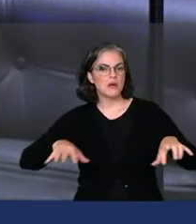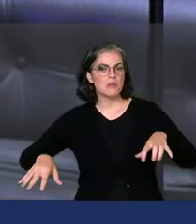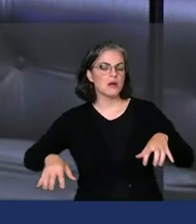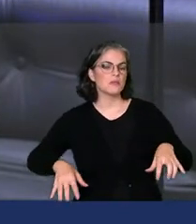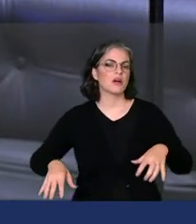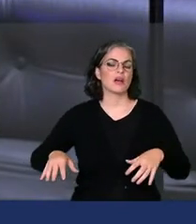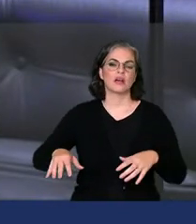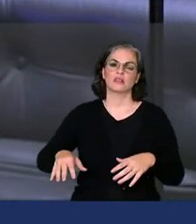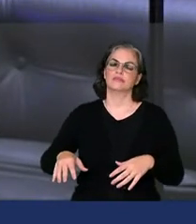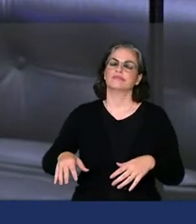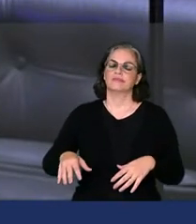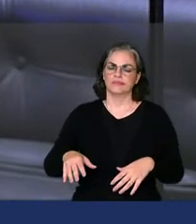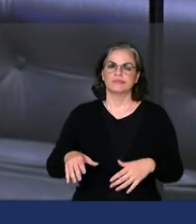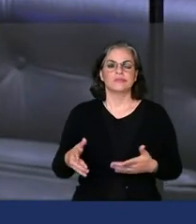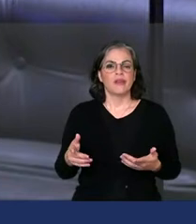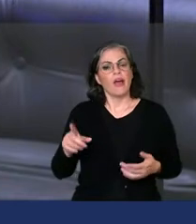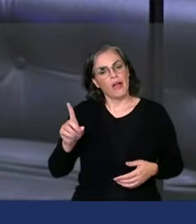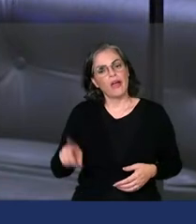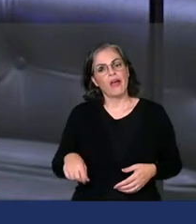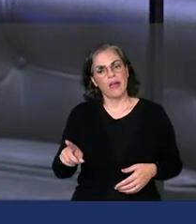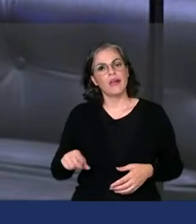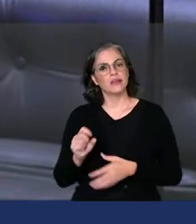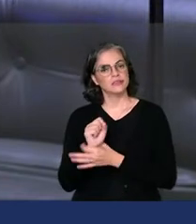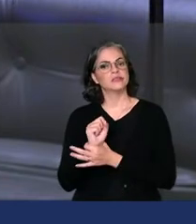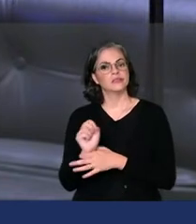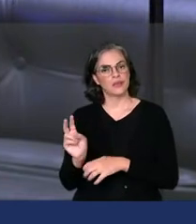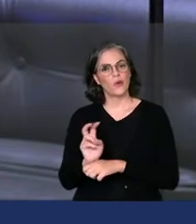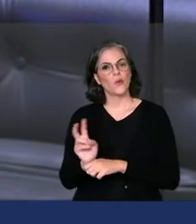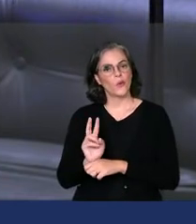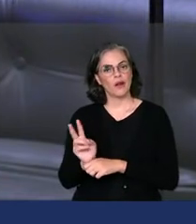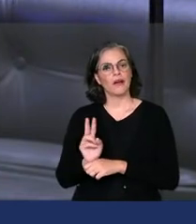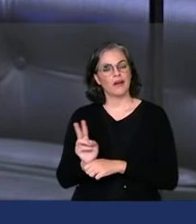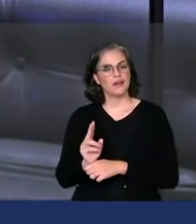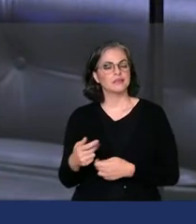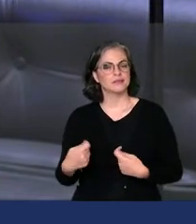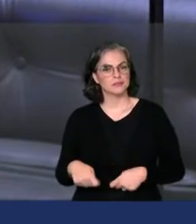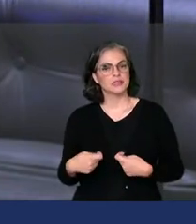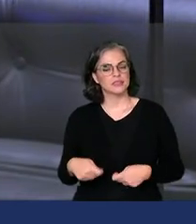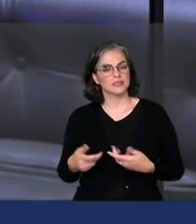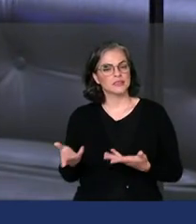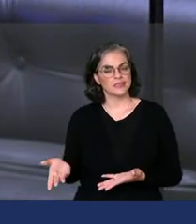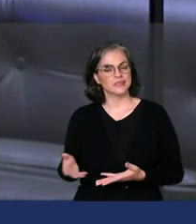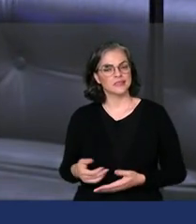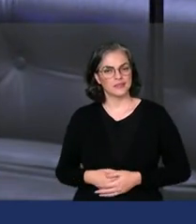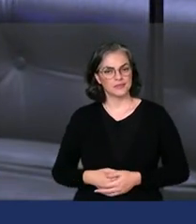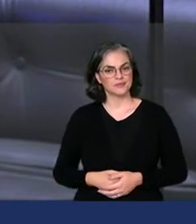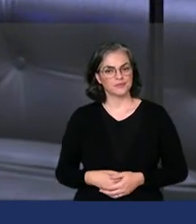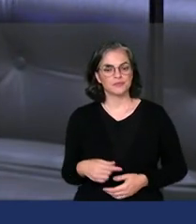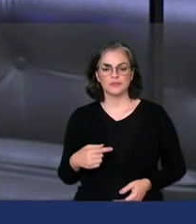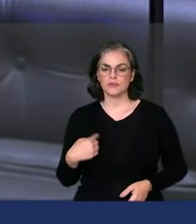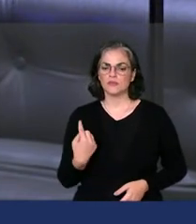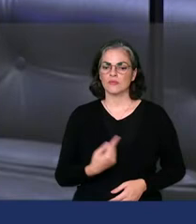CRIMINALIDADE QUE SETERIZA E MARGEIA ESSA ATIVIDADE É O SEGMENTO DE SEGURANÇA PÚ BLICA. ENTÃO O PL ORIENTA SIM